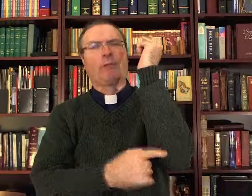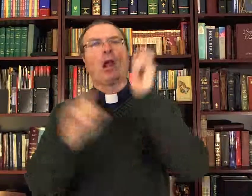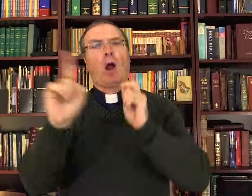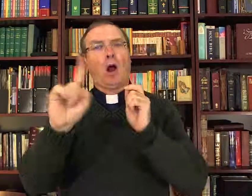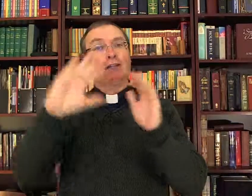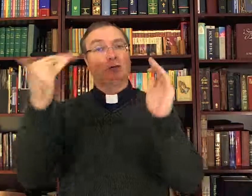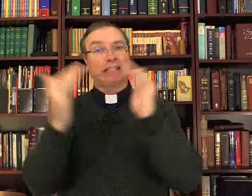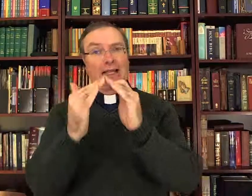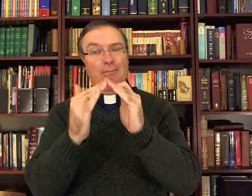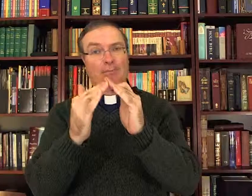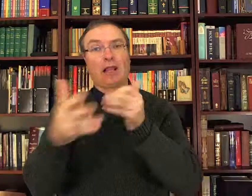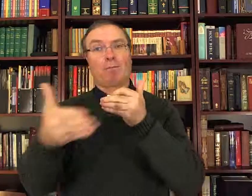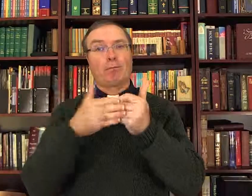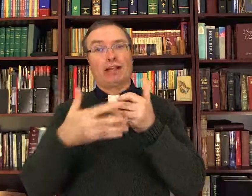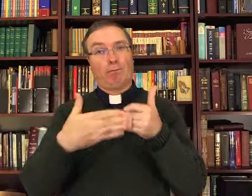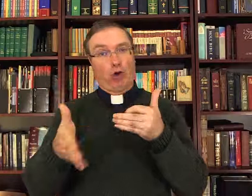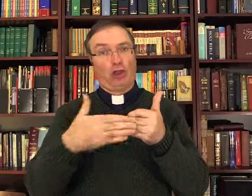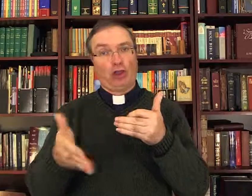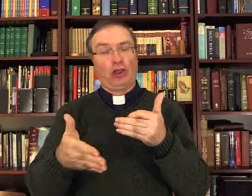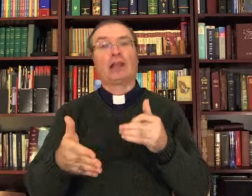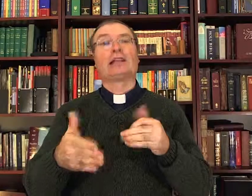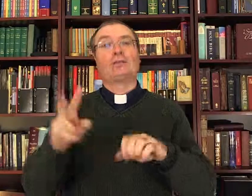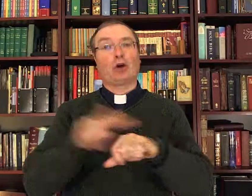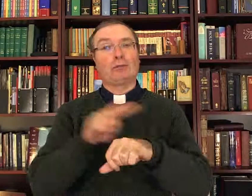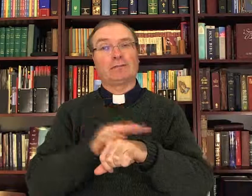Or à Jérusalem, près de la porte des brebis,